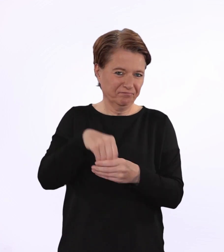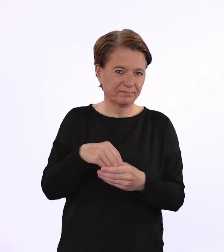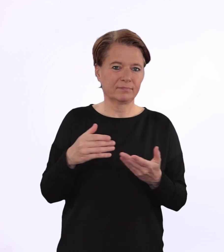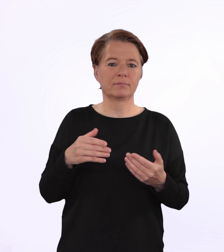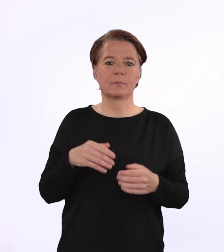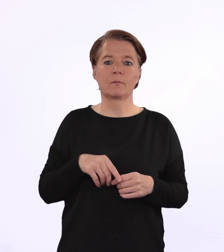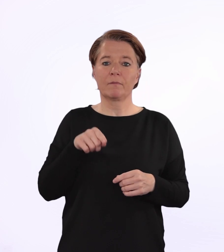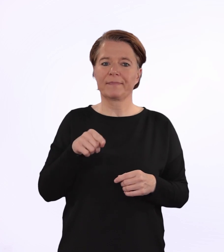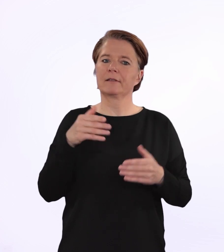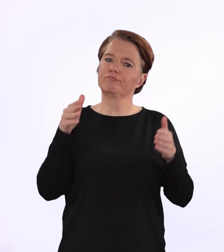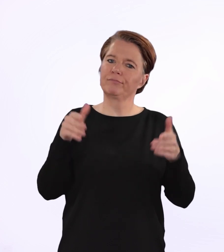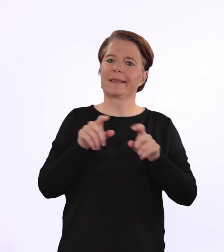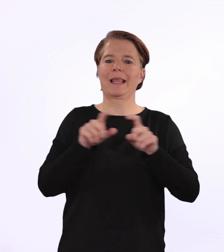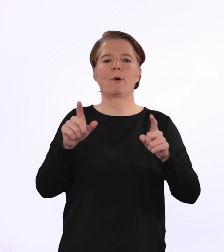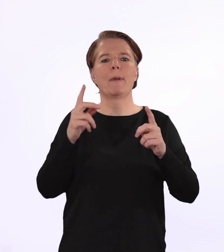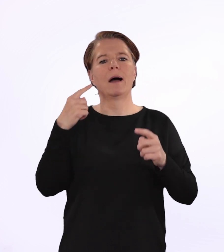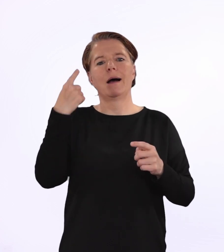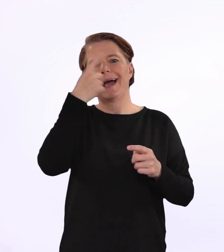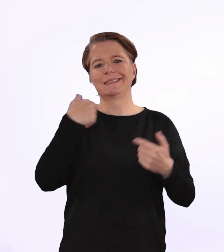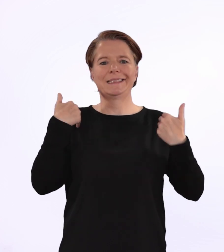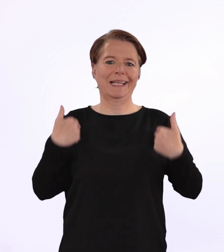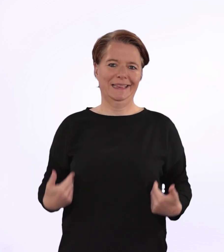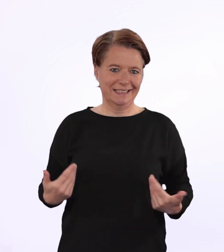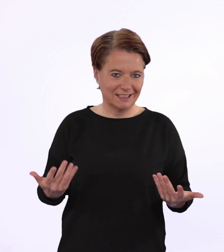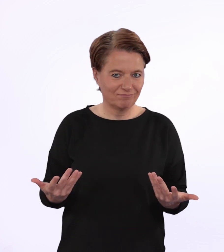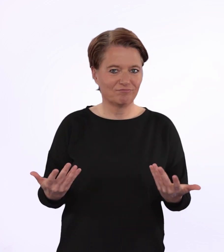Zeit haben, uns mit den jeweiligen Ästhetiken zu beschäftigen